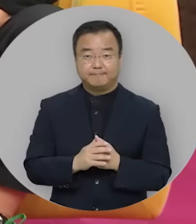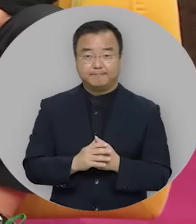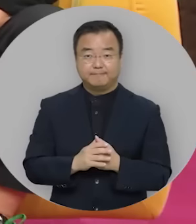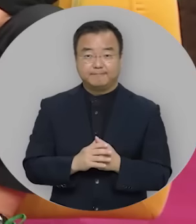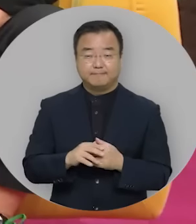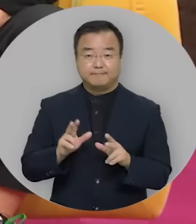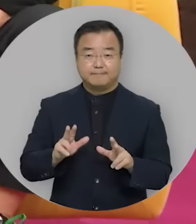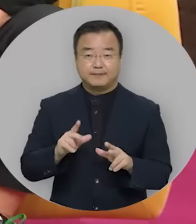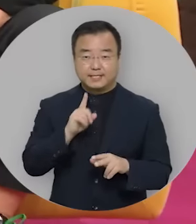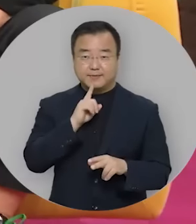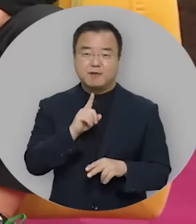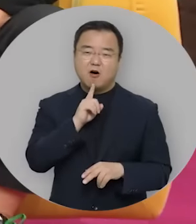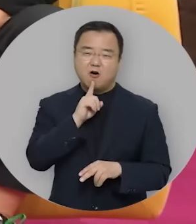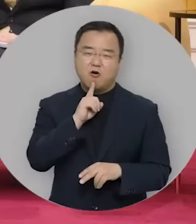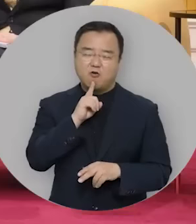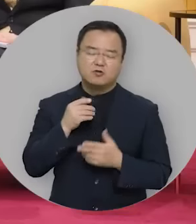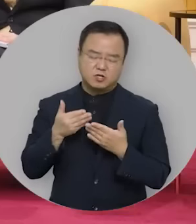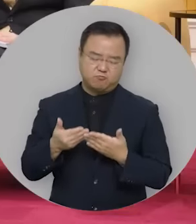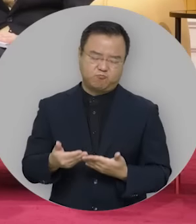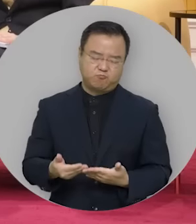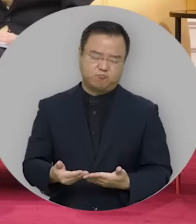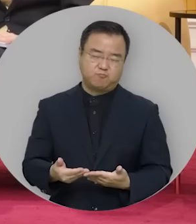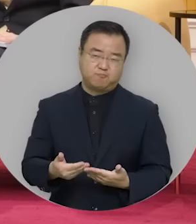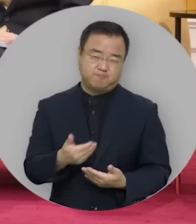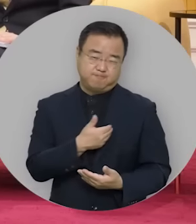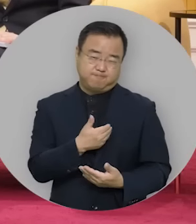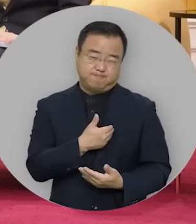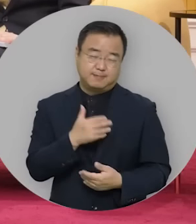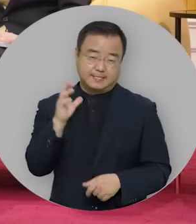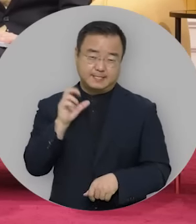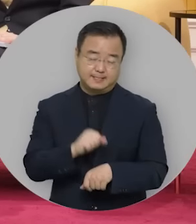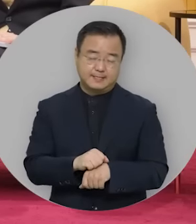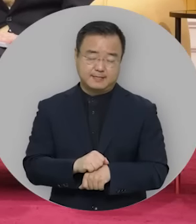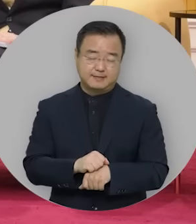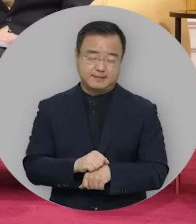이 발달장애 분들은 엉덩이가 무거운 사람들 같아요.